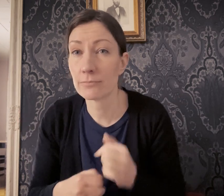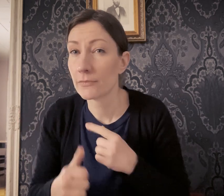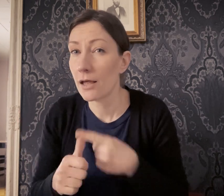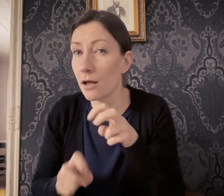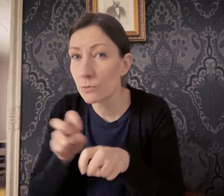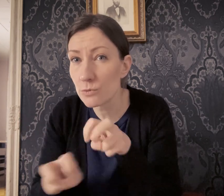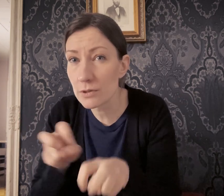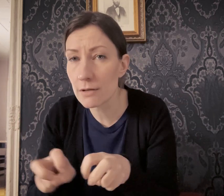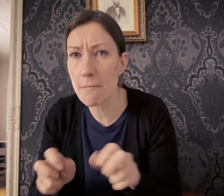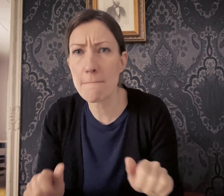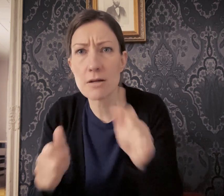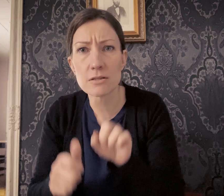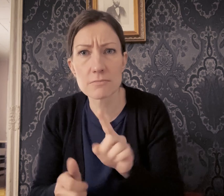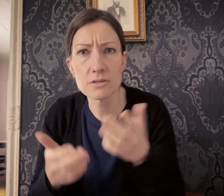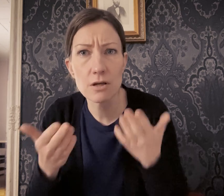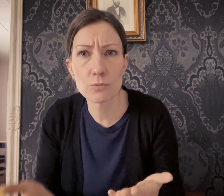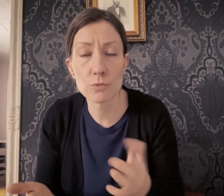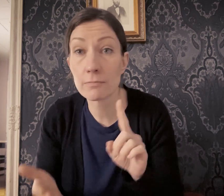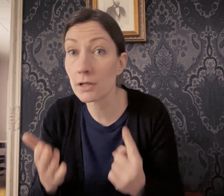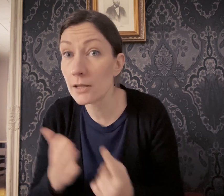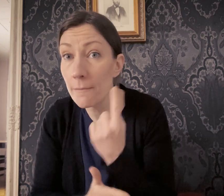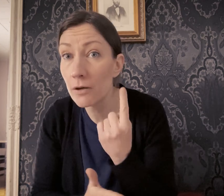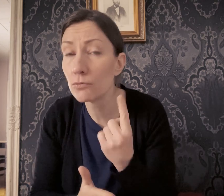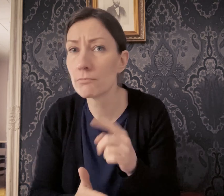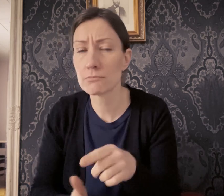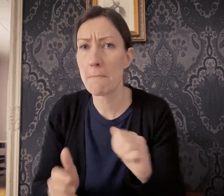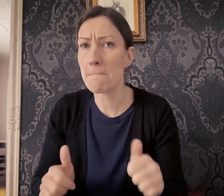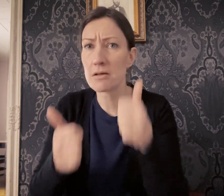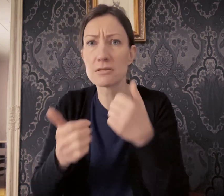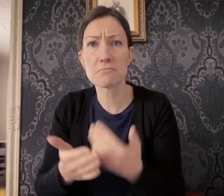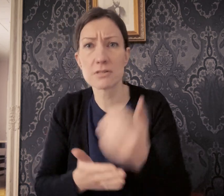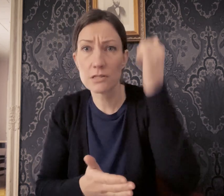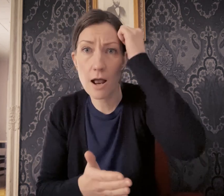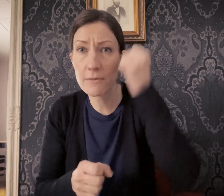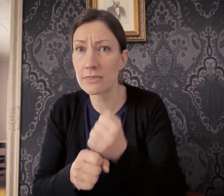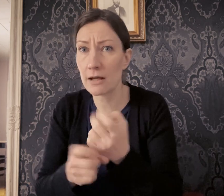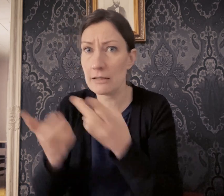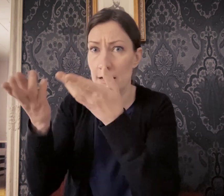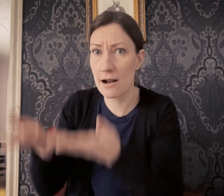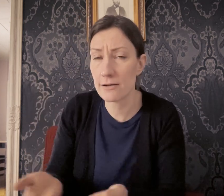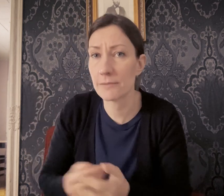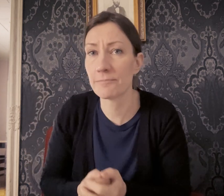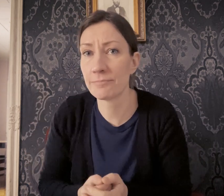Olen tutkinut sitä, missä patsas nykyisin on, - mitä sille aikanaan tapahtui sekä sitä, miksi Tallroth alun perin teki patsaan.